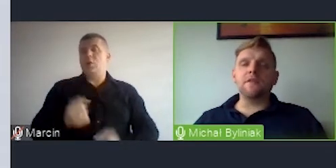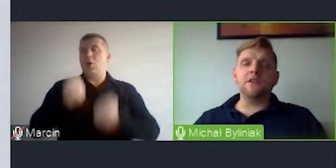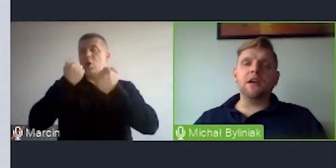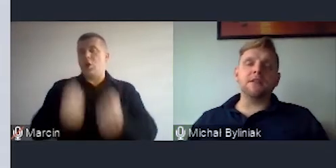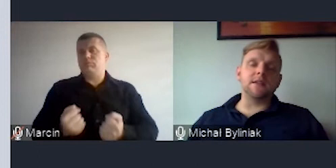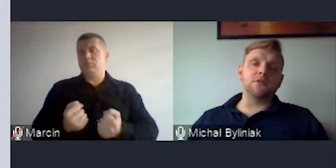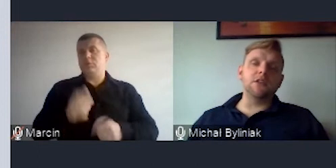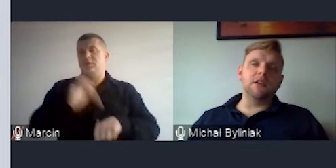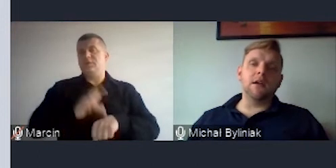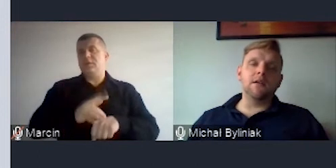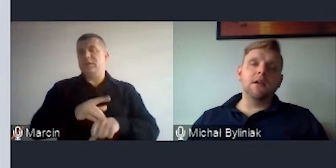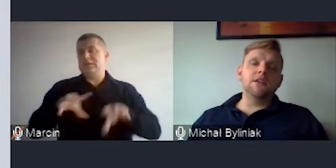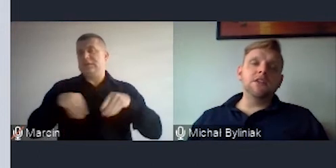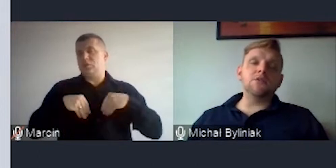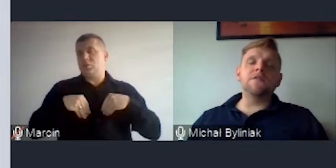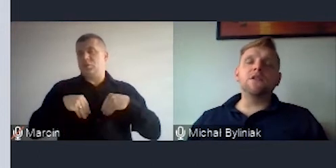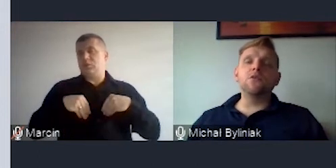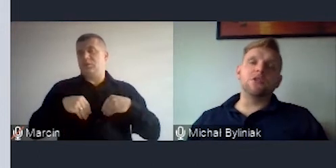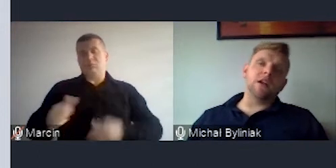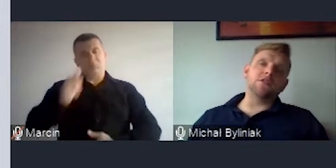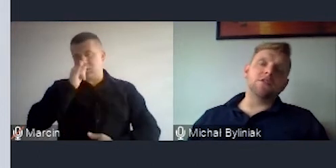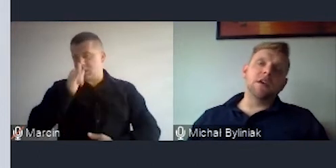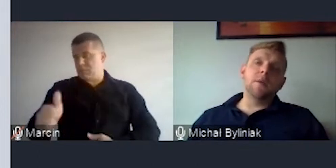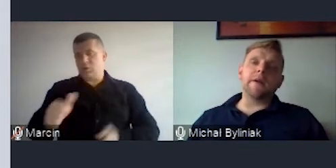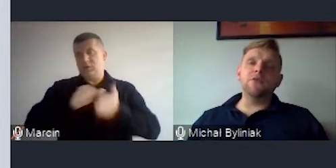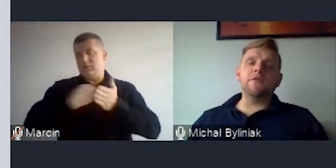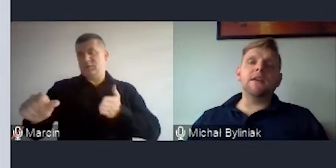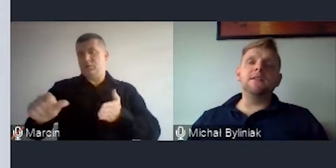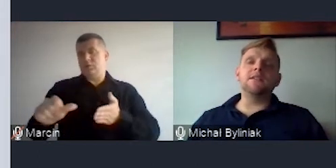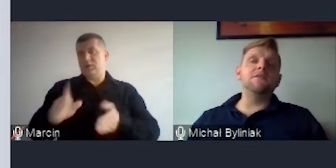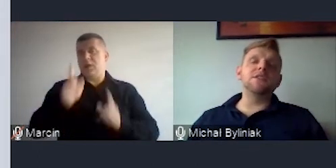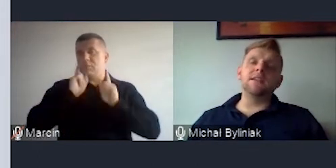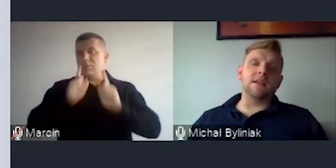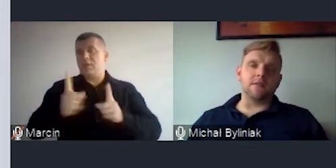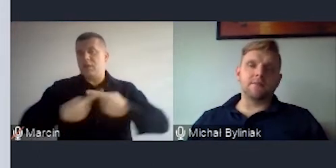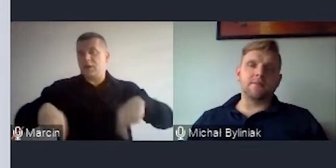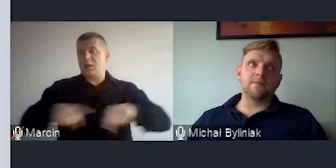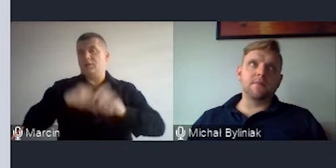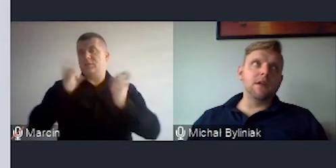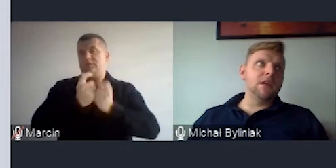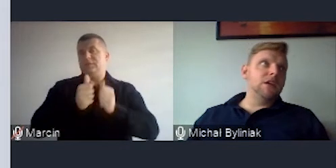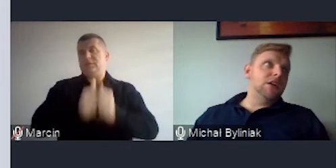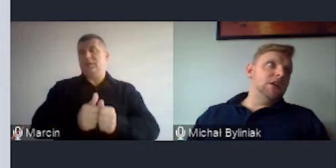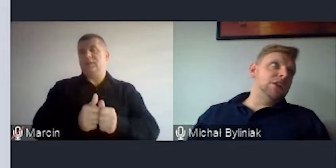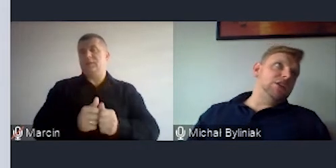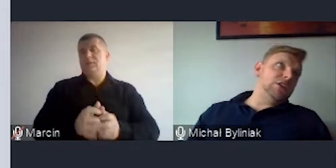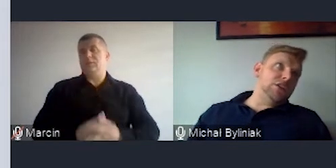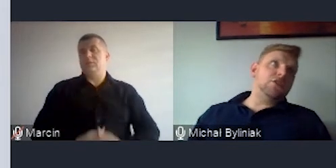które wynika z zatrudniania nie może wykluczać prawidłowej realizacji wszystkich zadań.